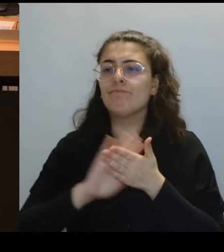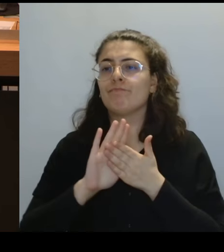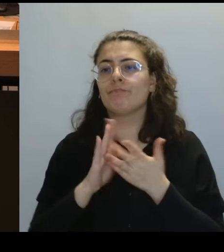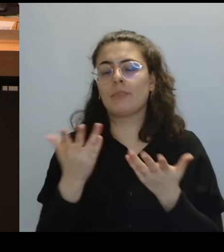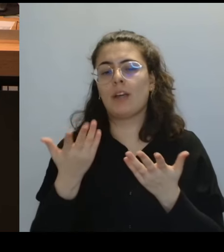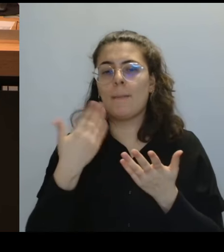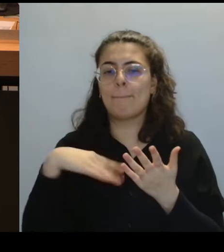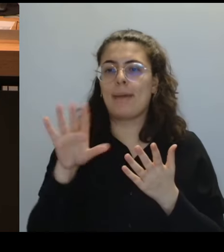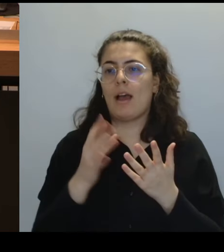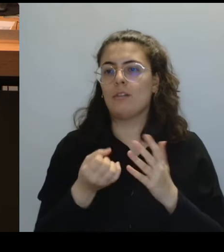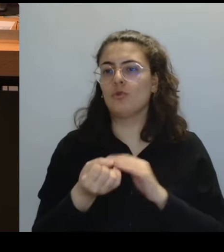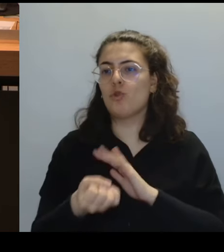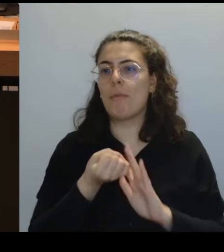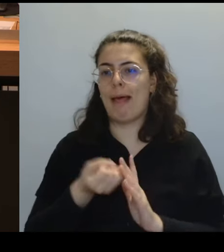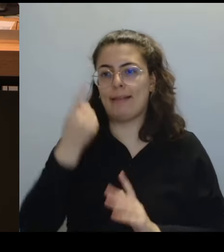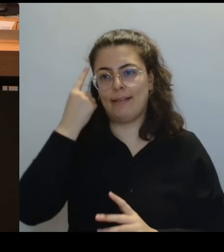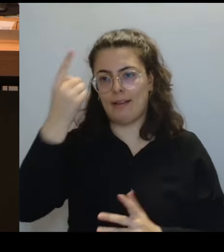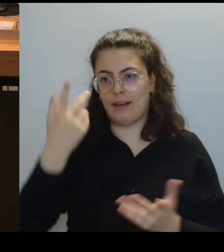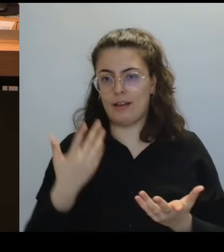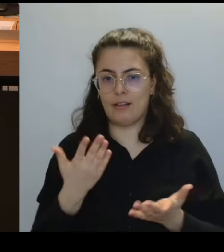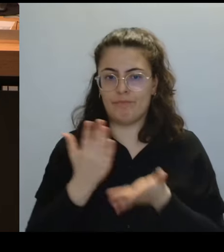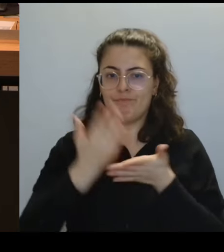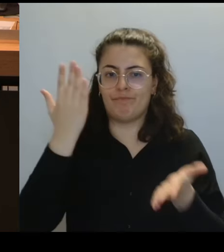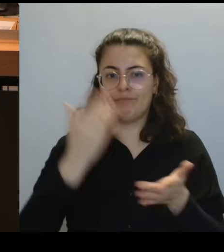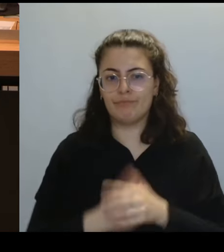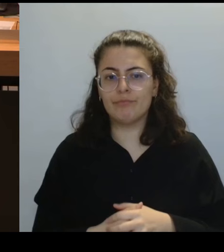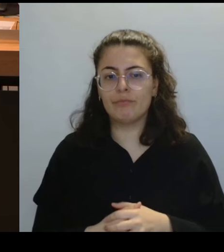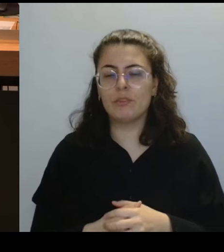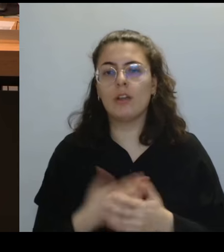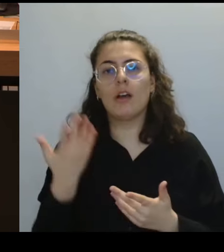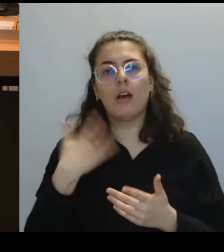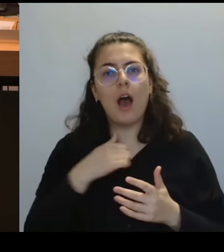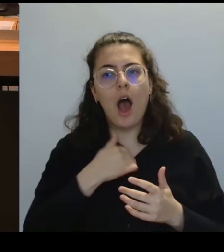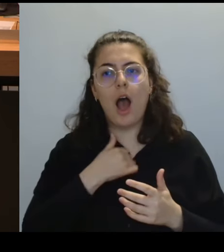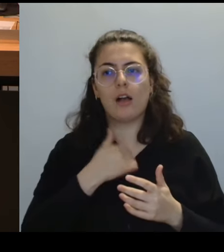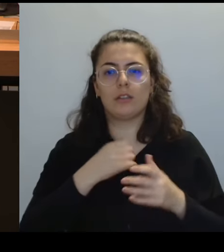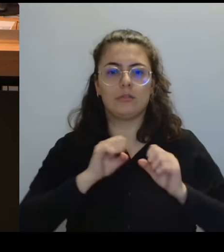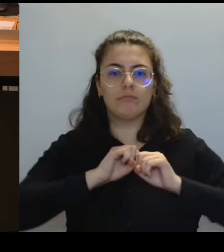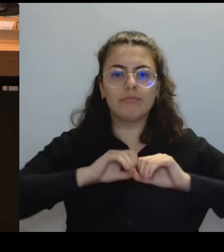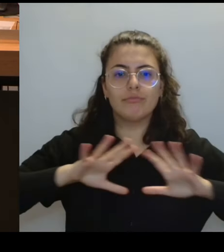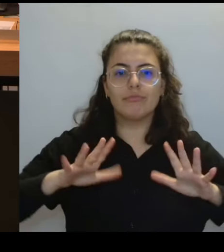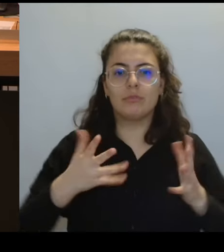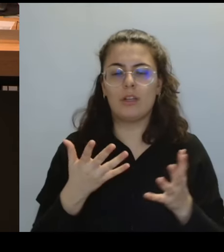Sie schüren Ängste vor nicht vorhandenen Flüchtlingsströmen aus dem Gazastreifen.